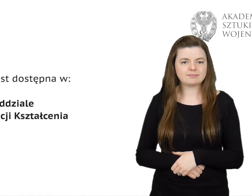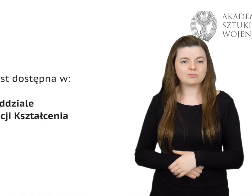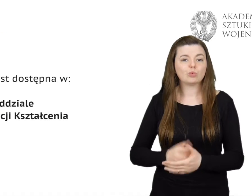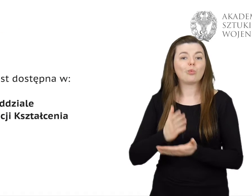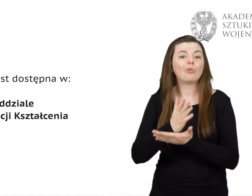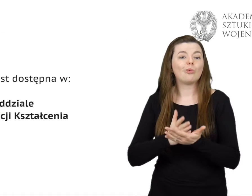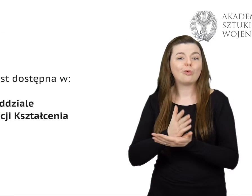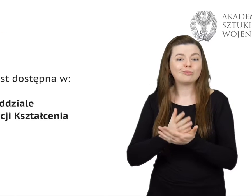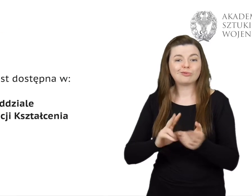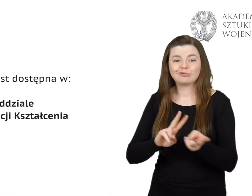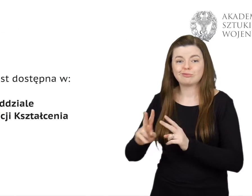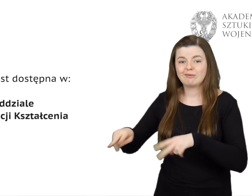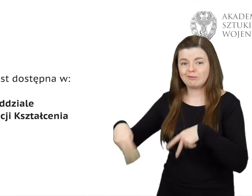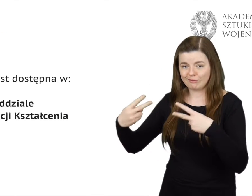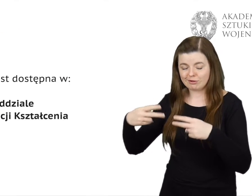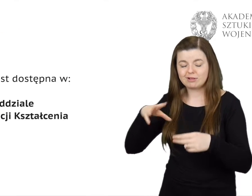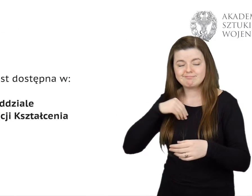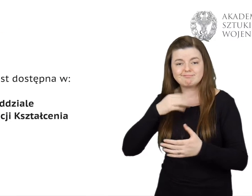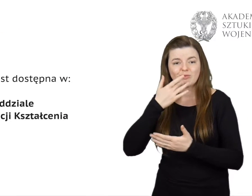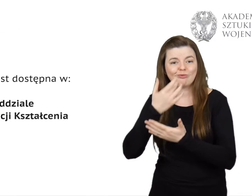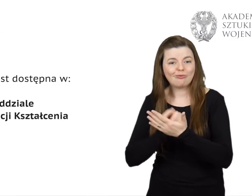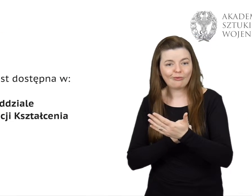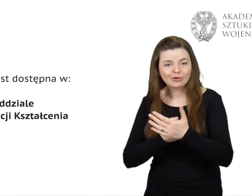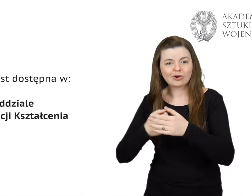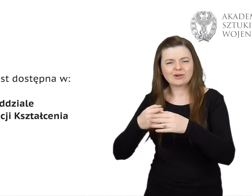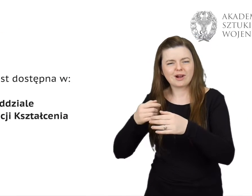Usługa dostępna jest